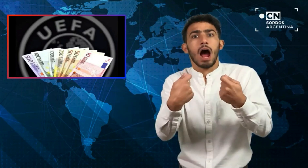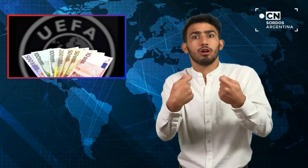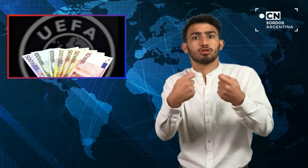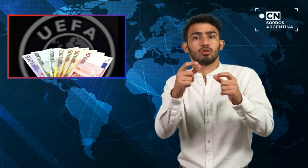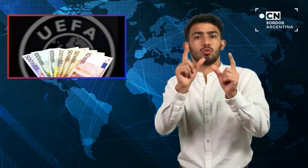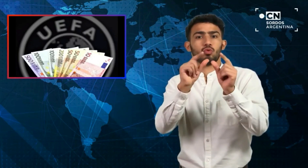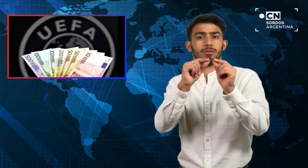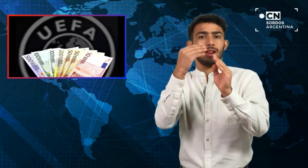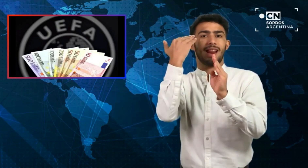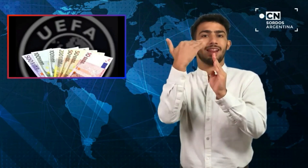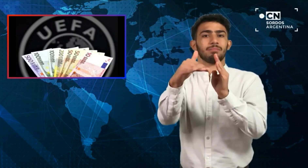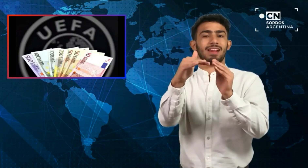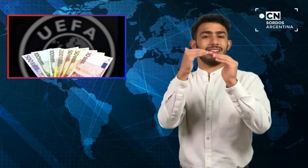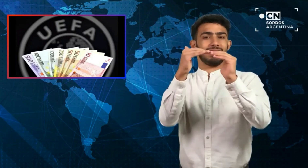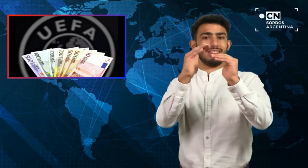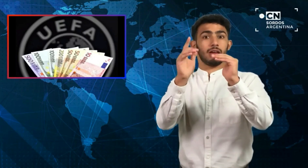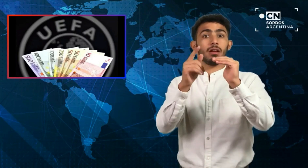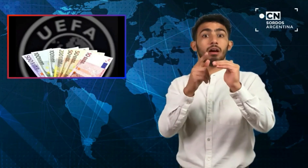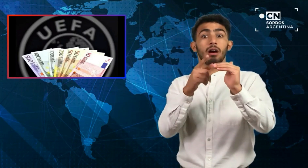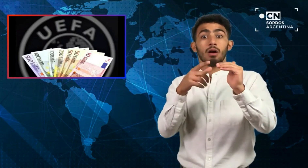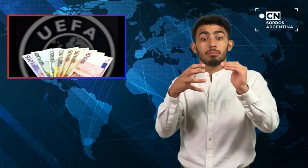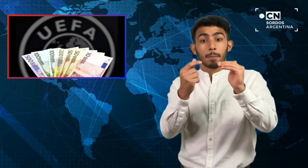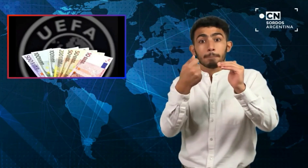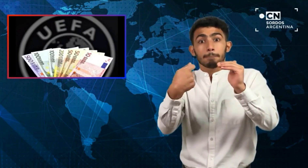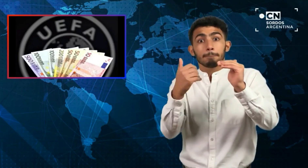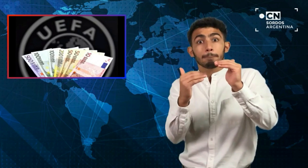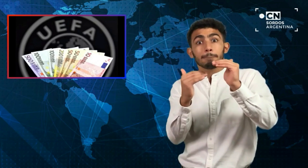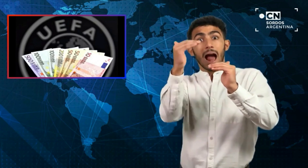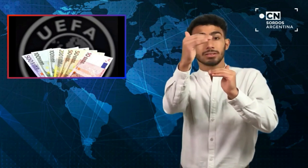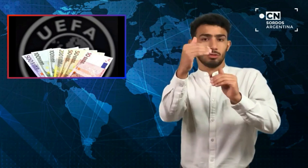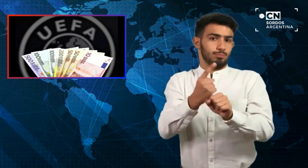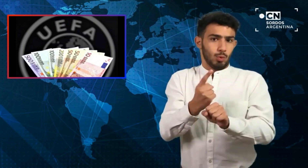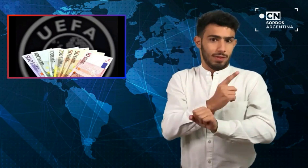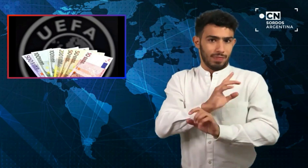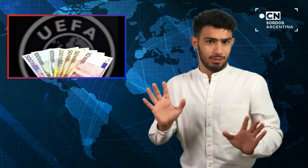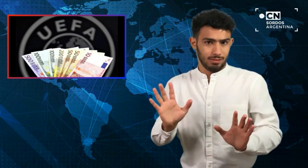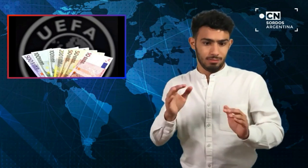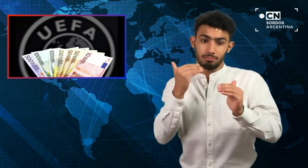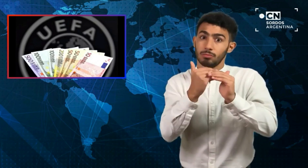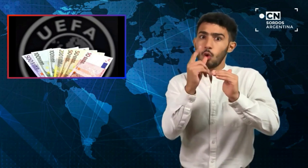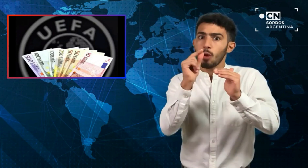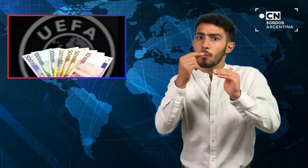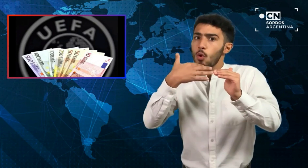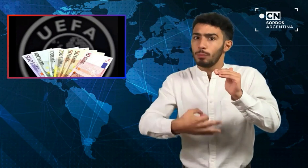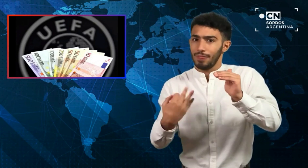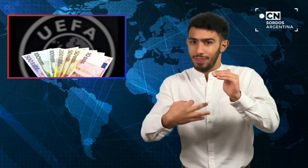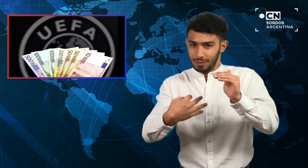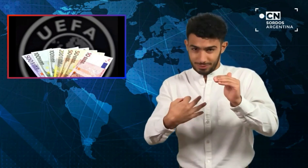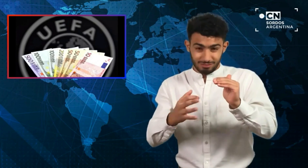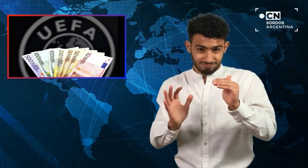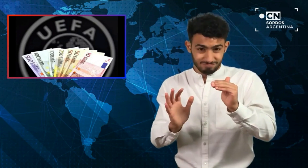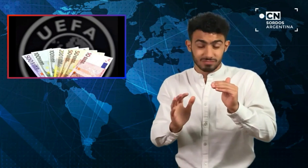cada equipo por temporada. Ninguno se podrá pasar del número establecido.